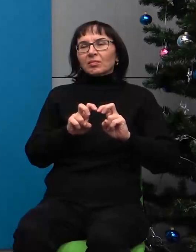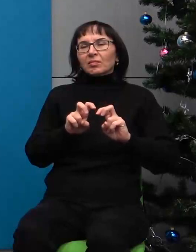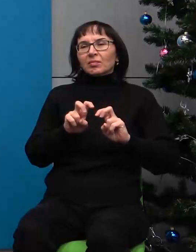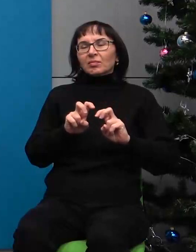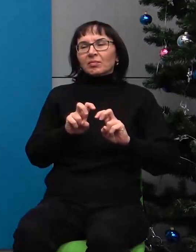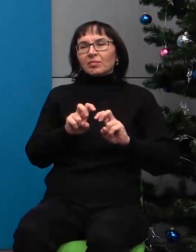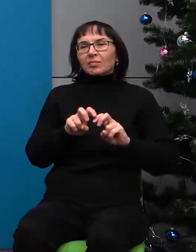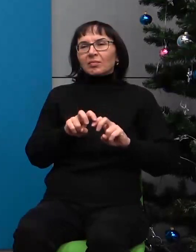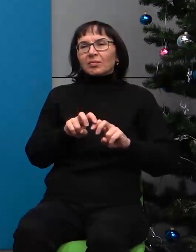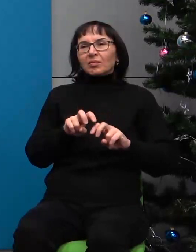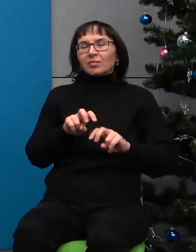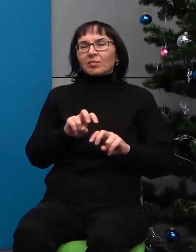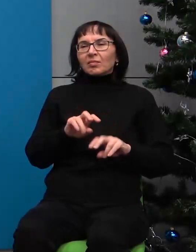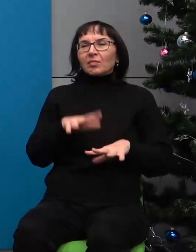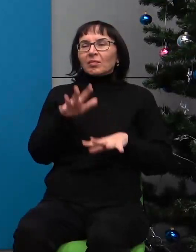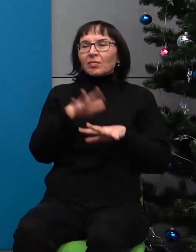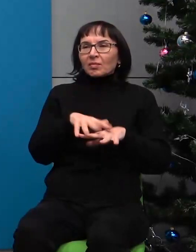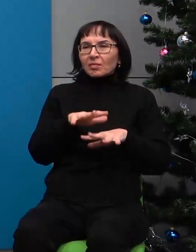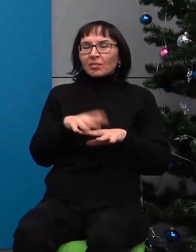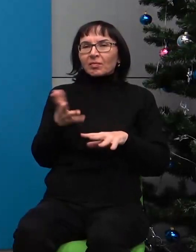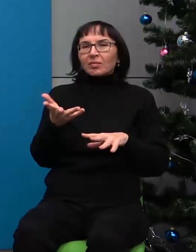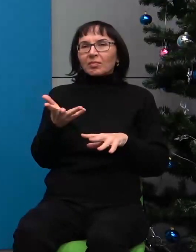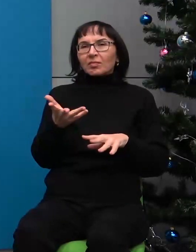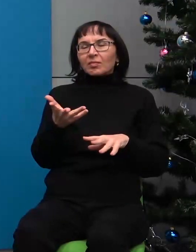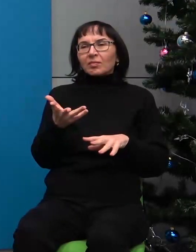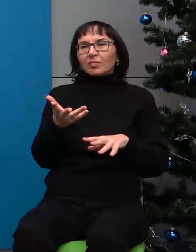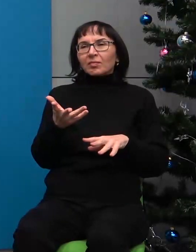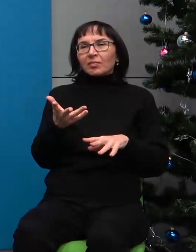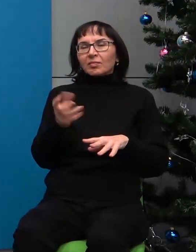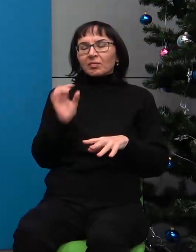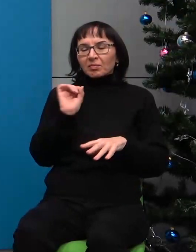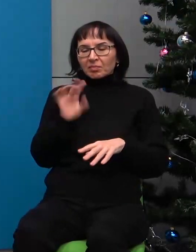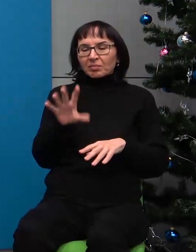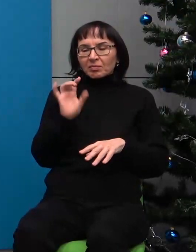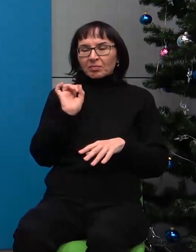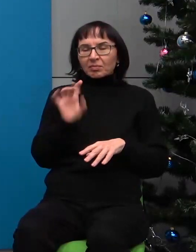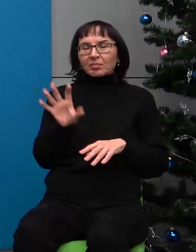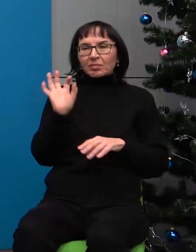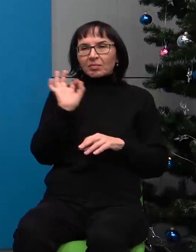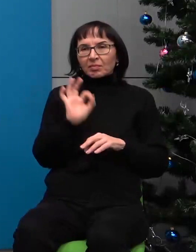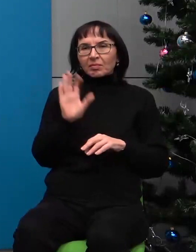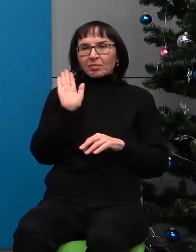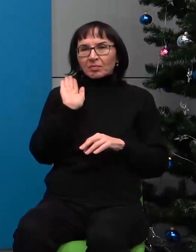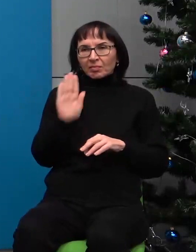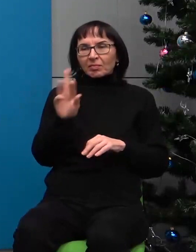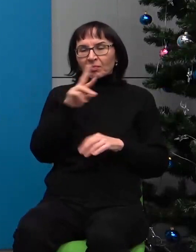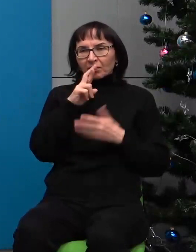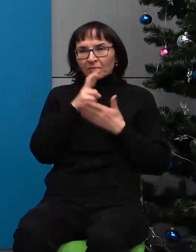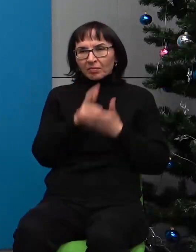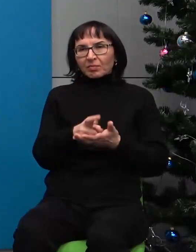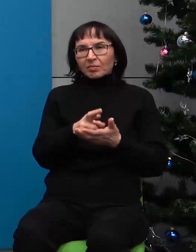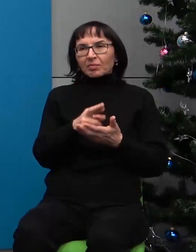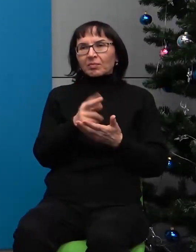A on mówi, no ja powiedziałem, że tak, oczywiście, mają Państwo rację, po prostu pojechałem.